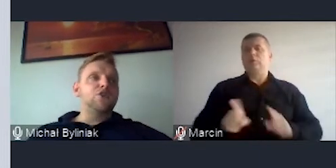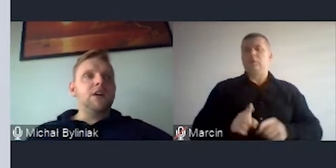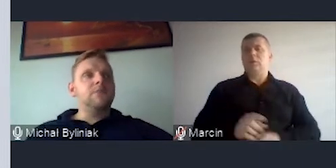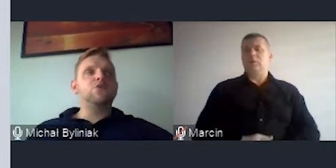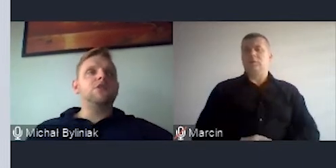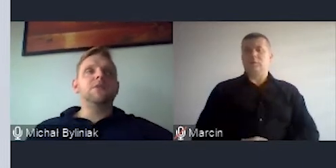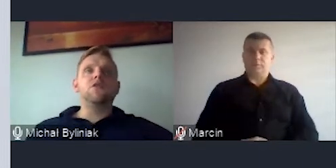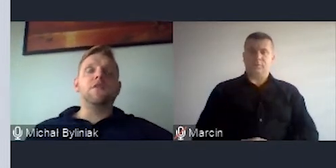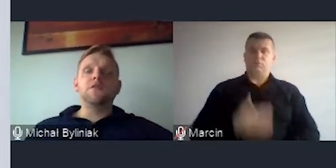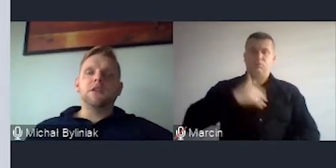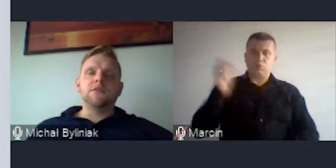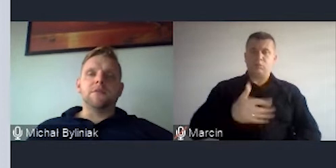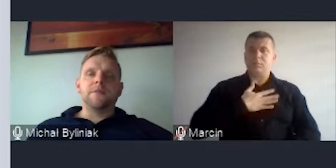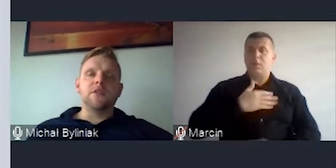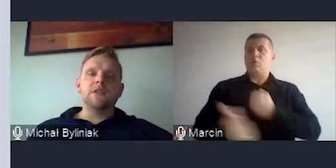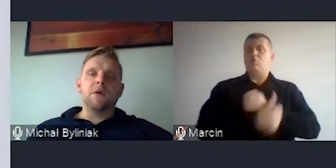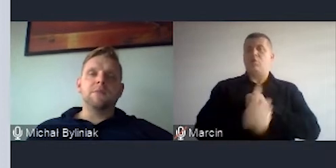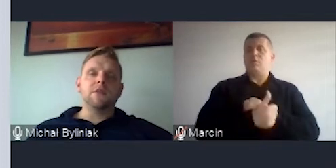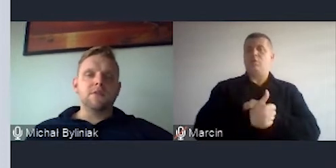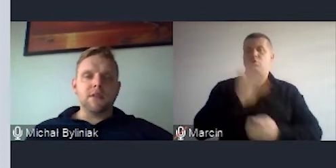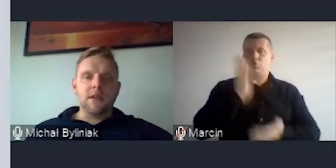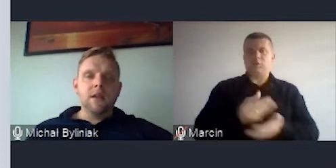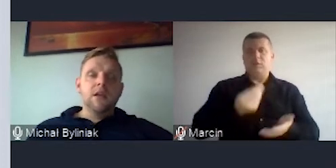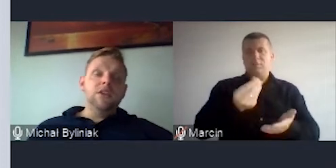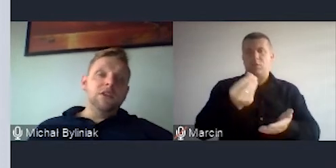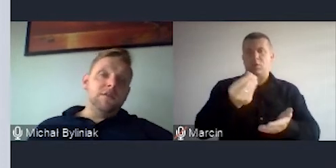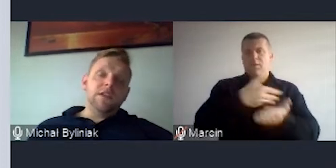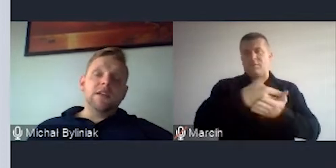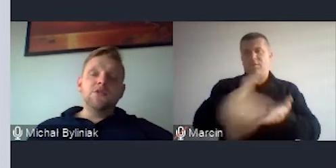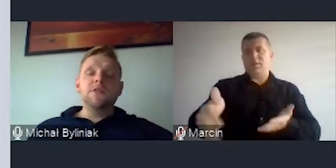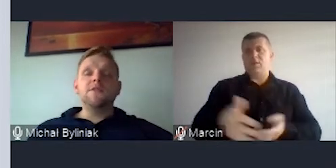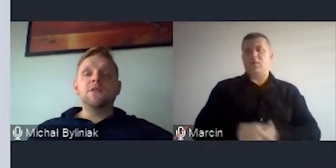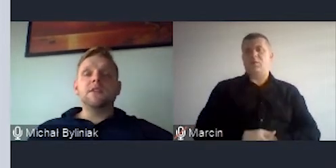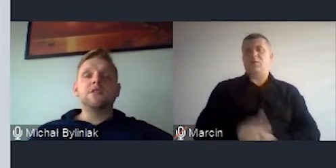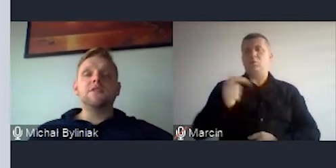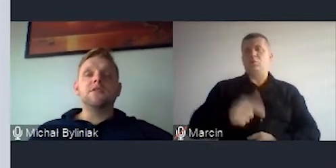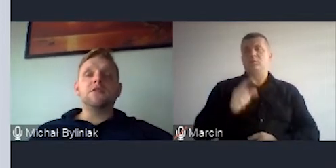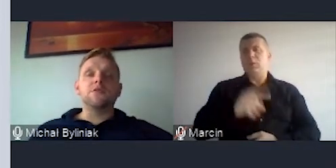że muszę mieć dowody na to, że wydałem pieniądze i wydatek musi mieć związek z rzeczywistością,